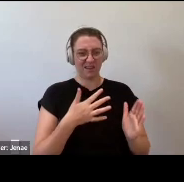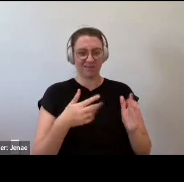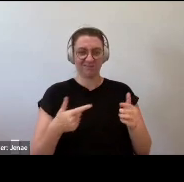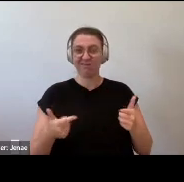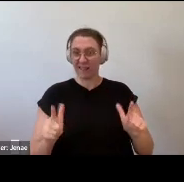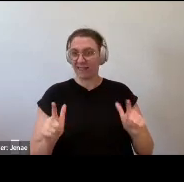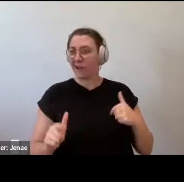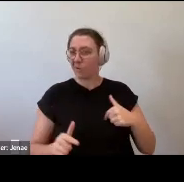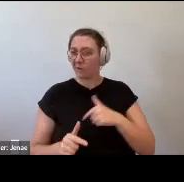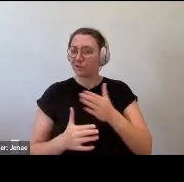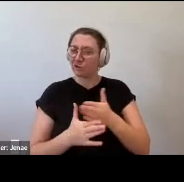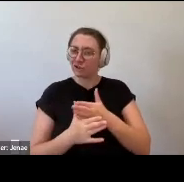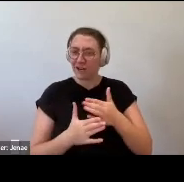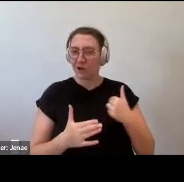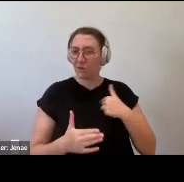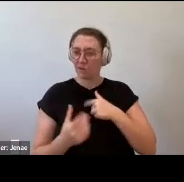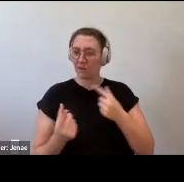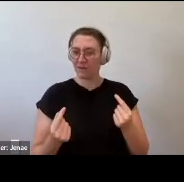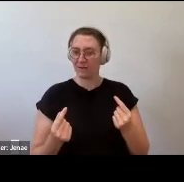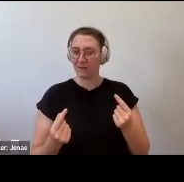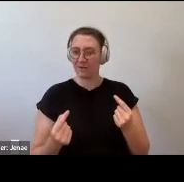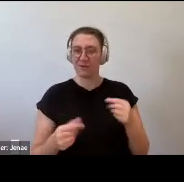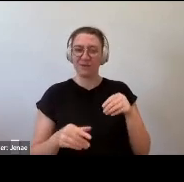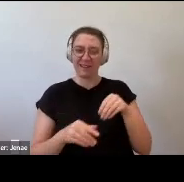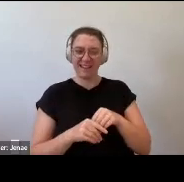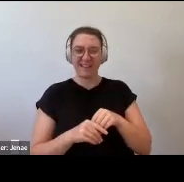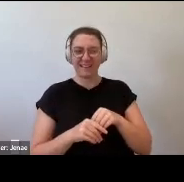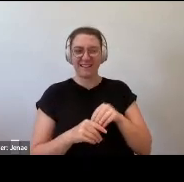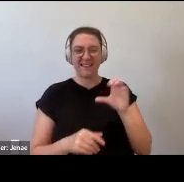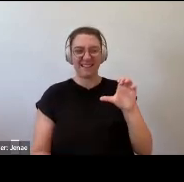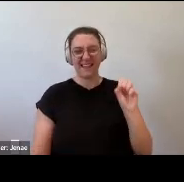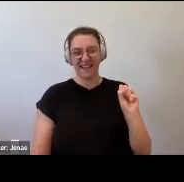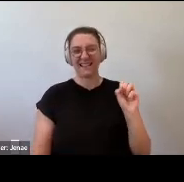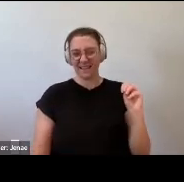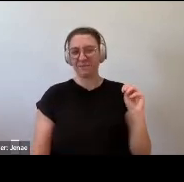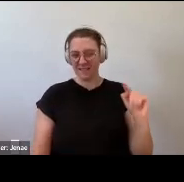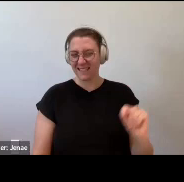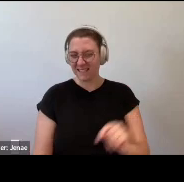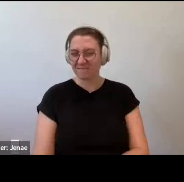compartir lo que hacemos aquí en el Centro de Intercambio de Medios y Tecnología Especializados.